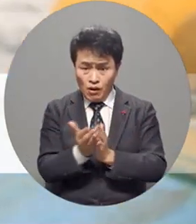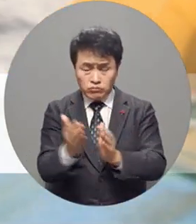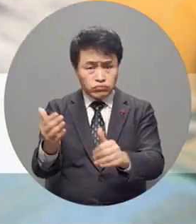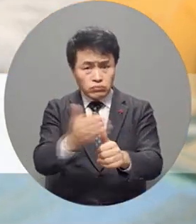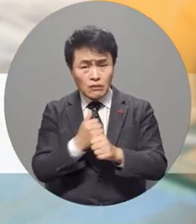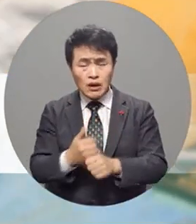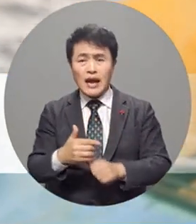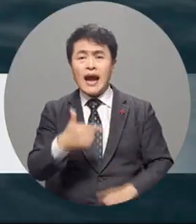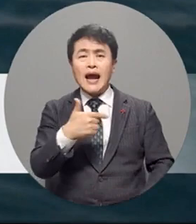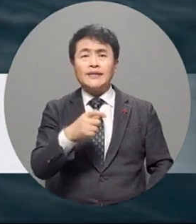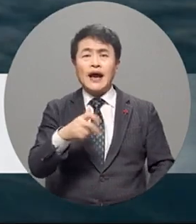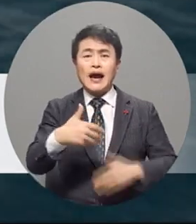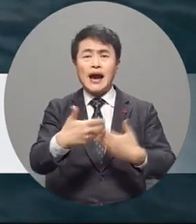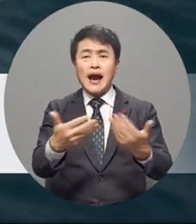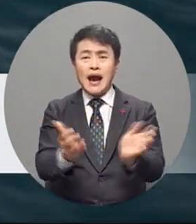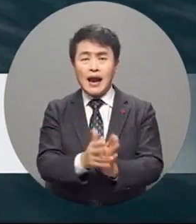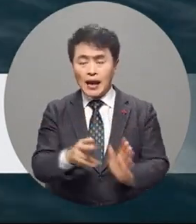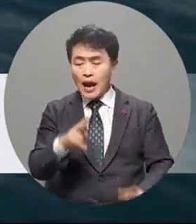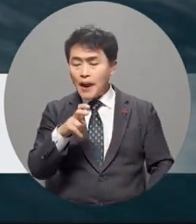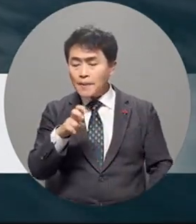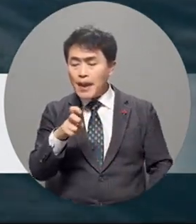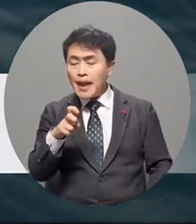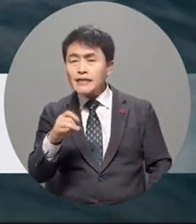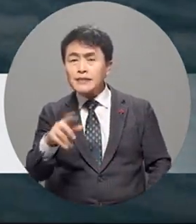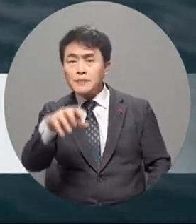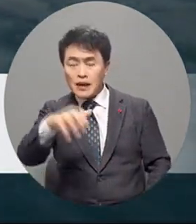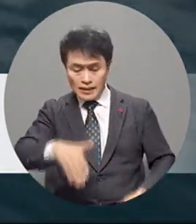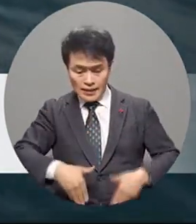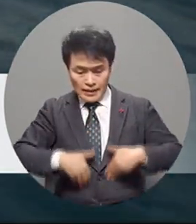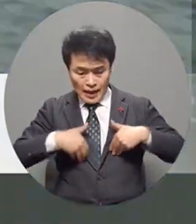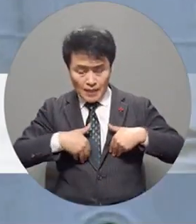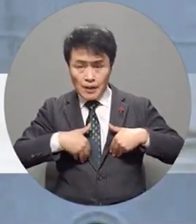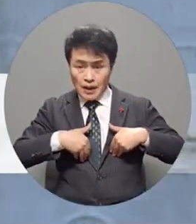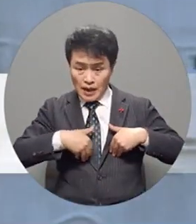수산청은 나포된 한국 어선이 어제 나가사키현 고토시 메시마 등대에서